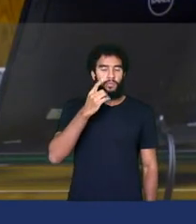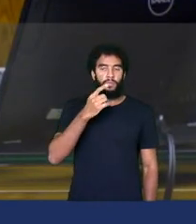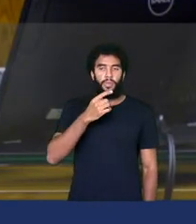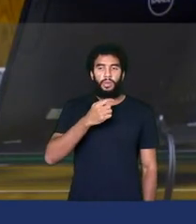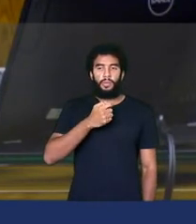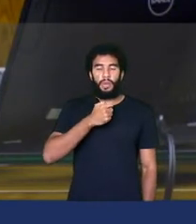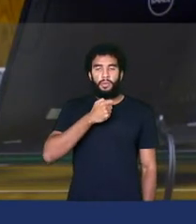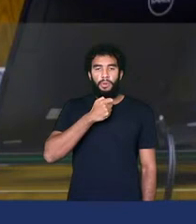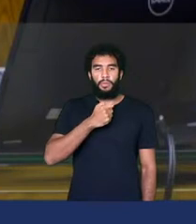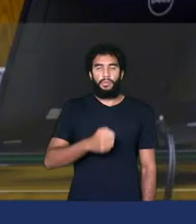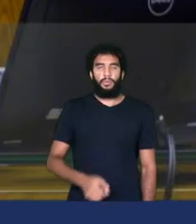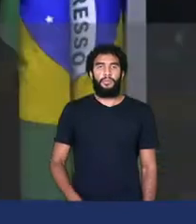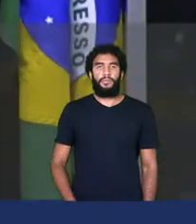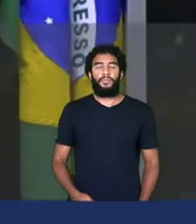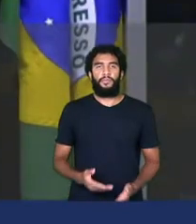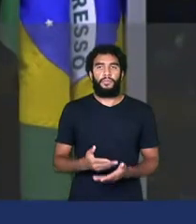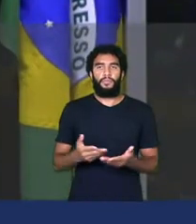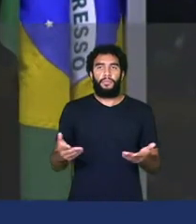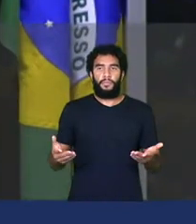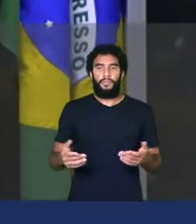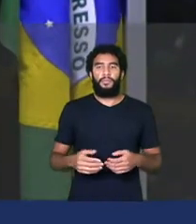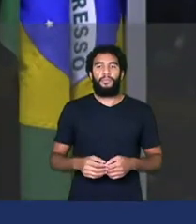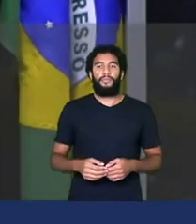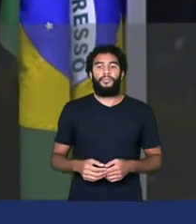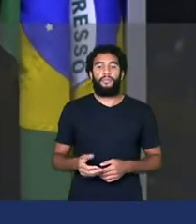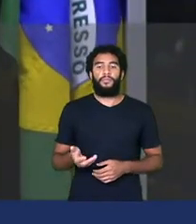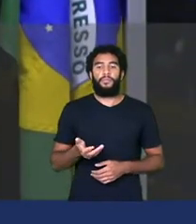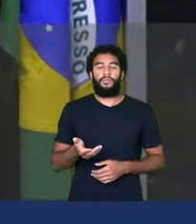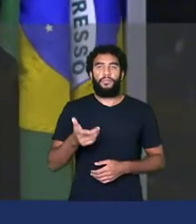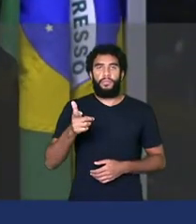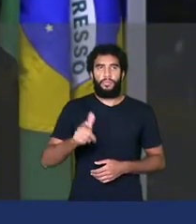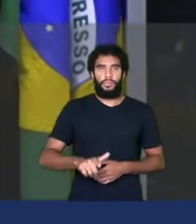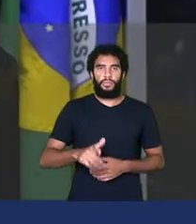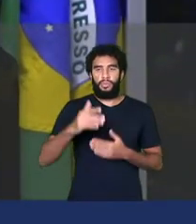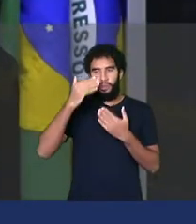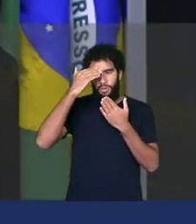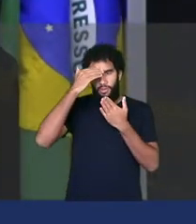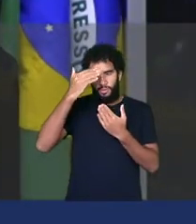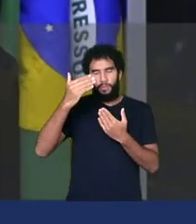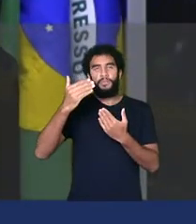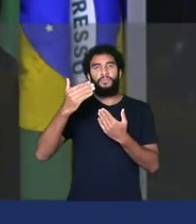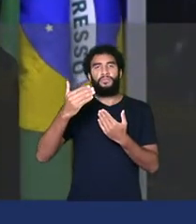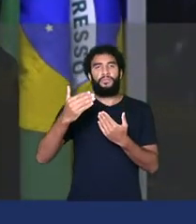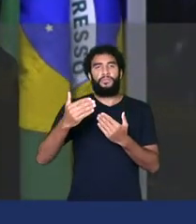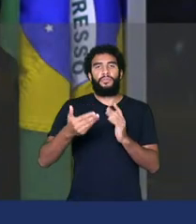ÚLTIMO ORADOR. -- [DEPUTADO]: SENHOR PRESIDENTE, SENHORAS E SENHORES DEPUTADOS, GOSTARIA DE MAIS UMA VEZ AGRADECER É CÂMARA DOS DEPUTADOS E A